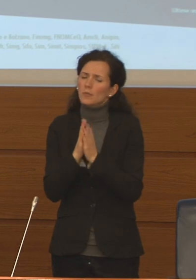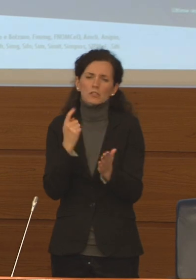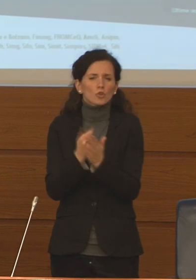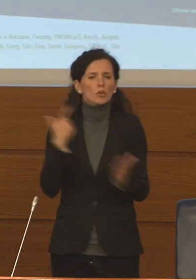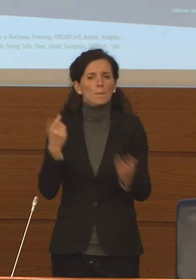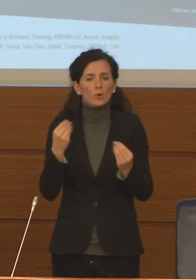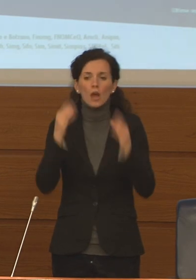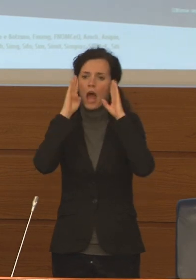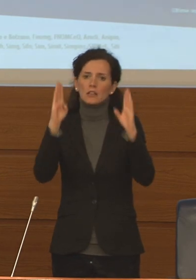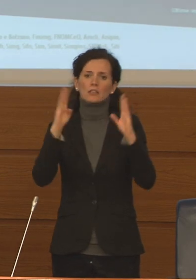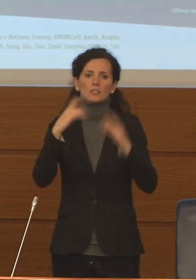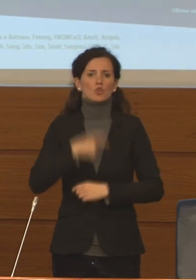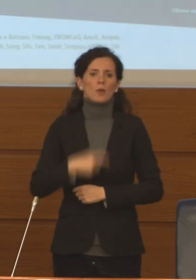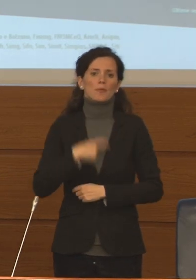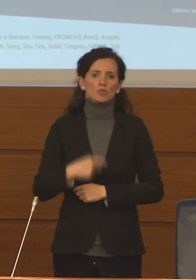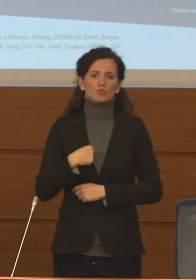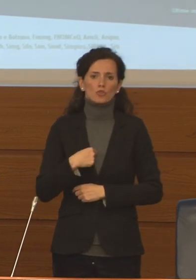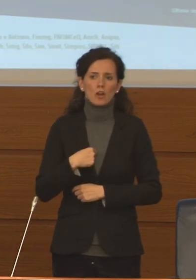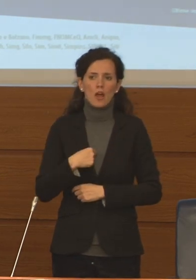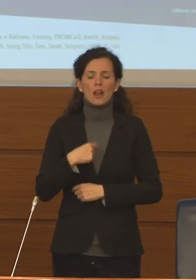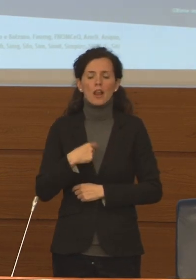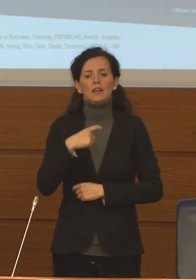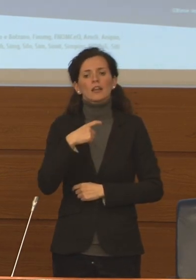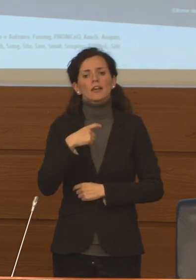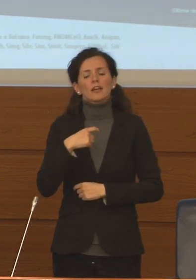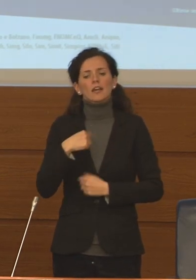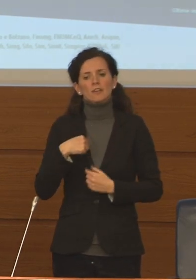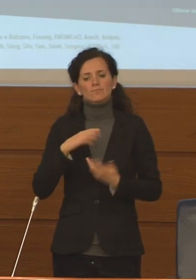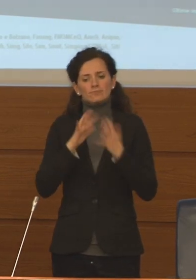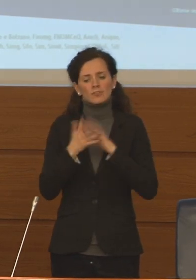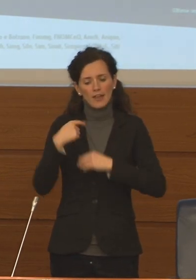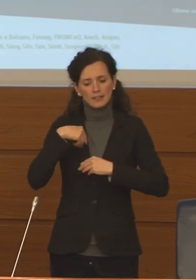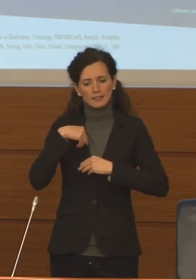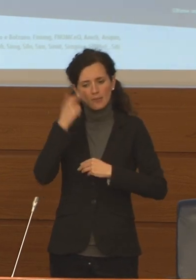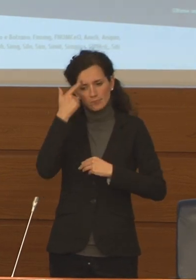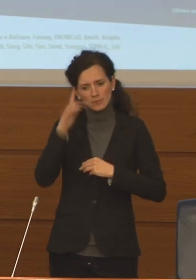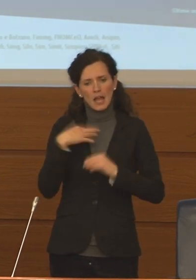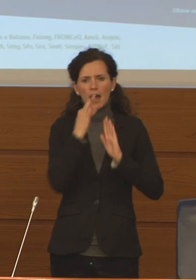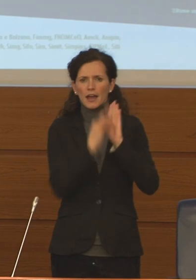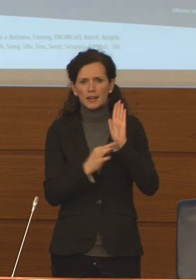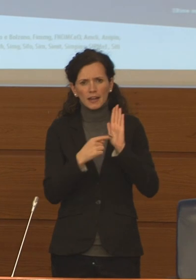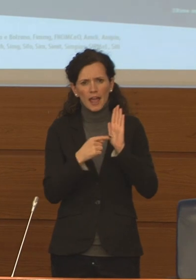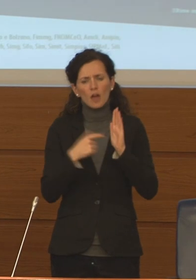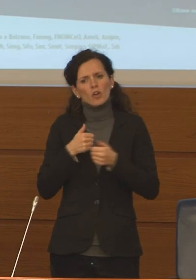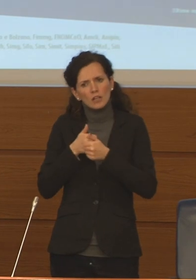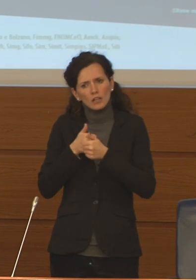personale nel muoverci con delle regole, con degli stili di vita